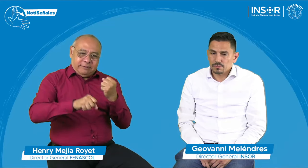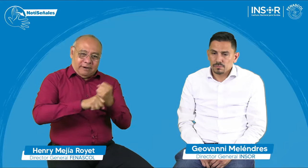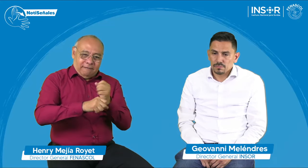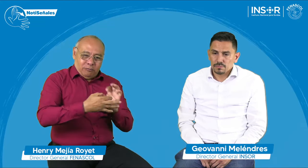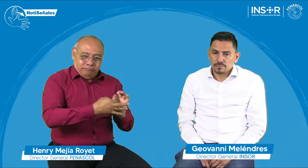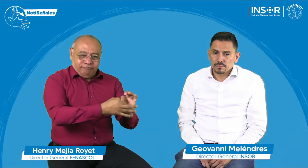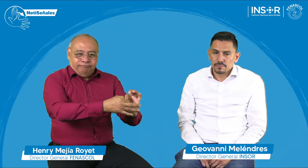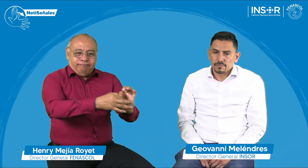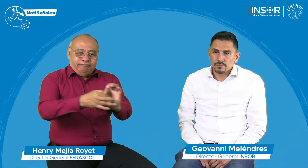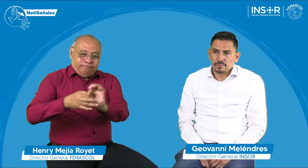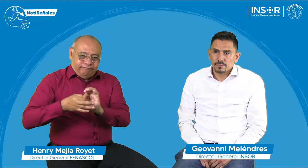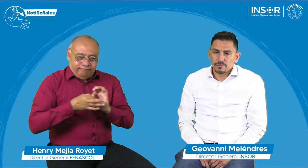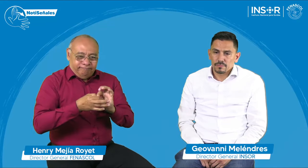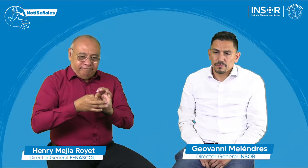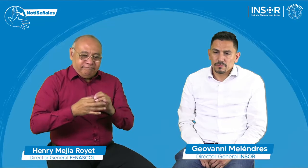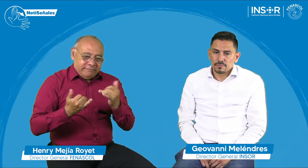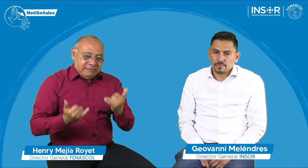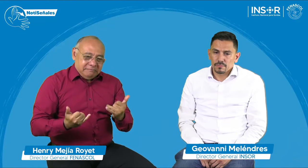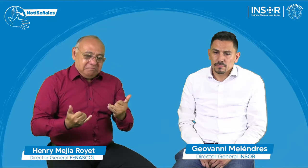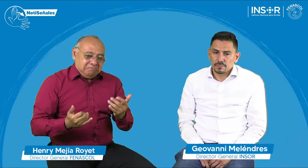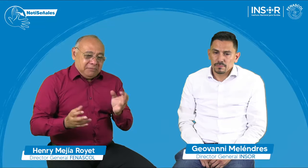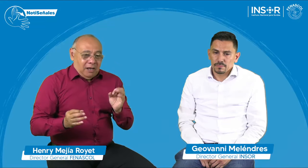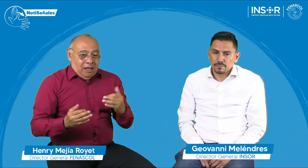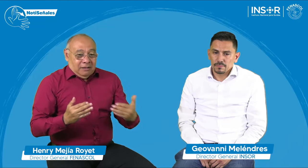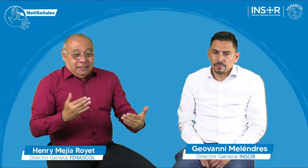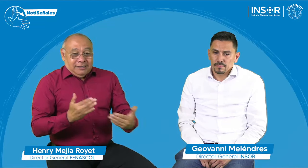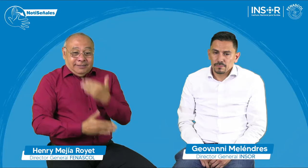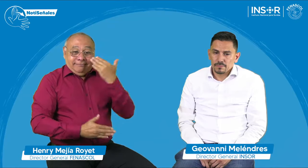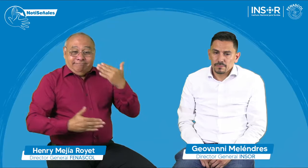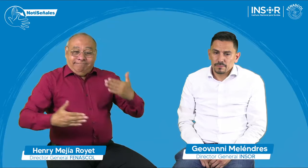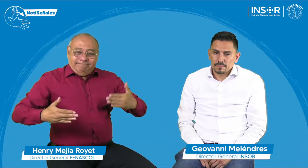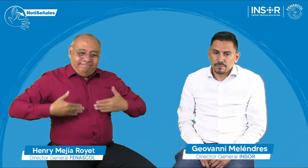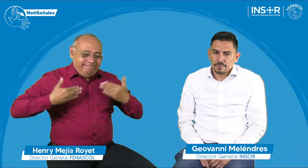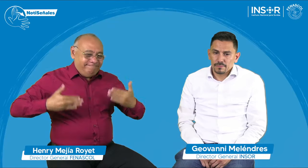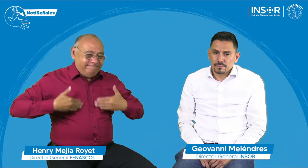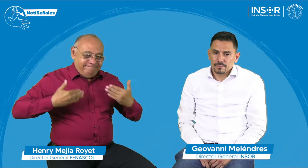proposiciones que sirvan de manera respetuosa porque muchas veces lo único que se dice es